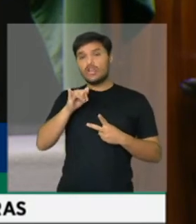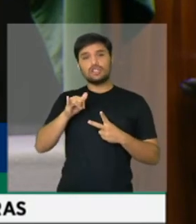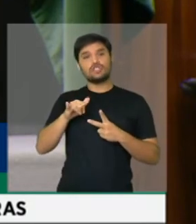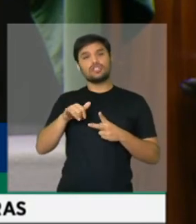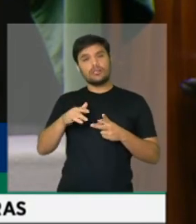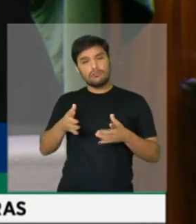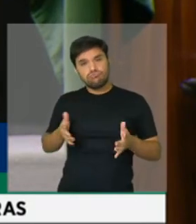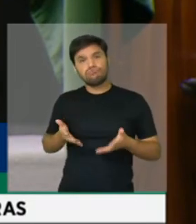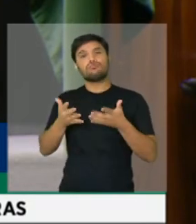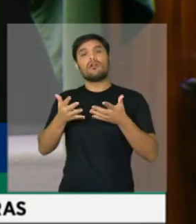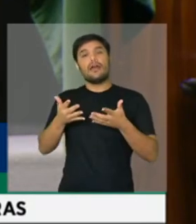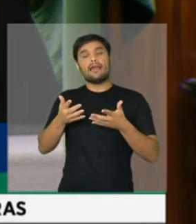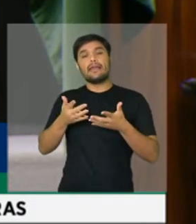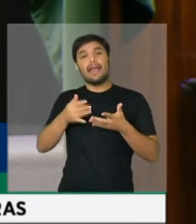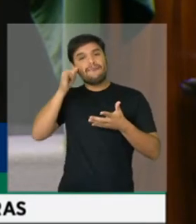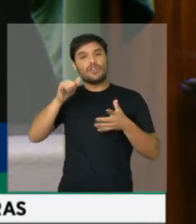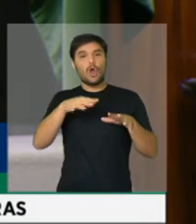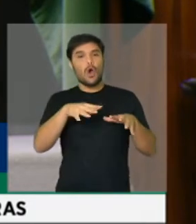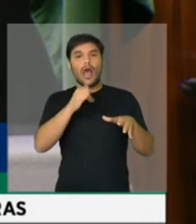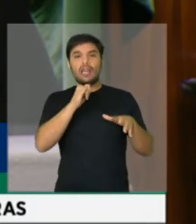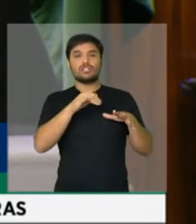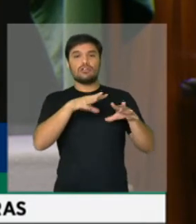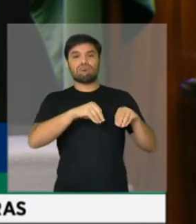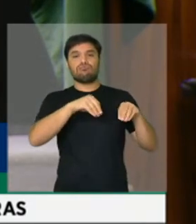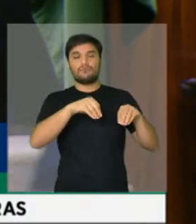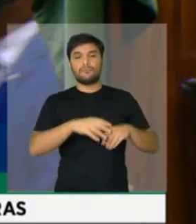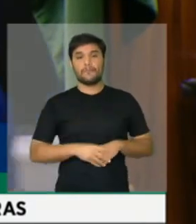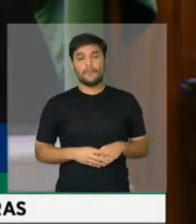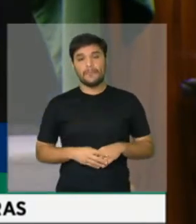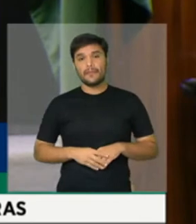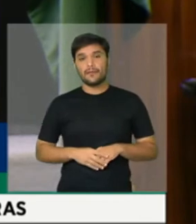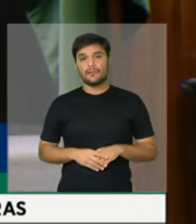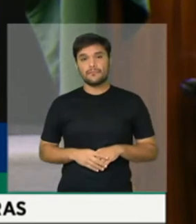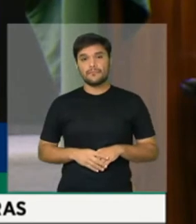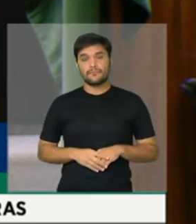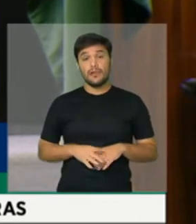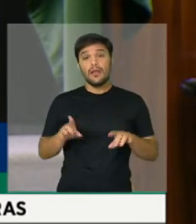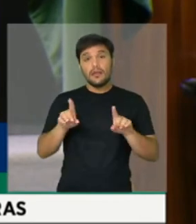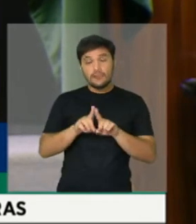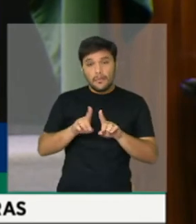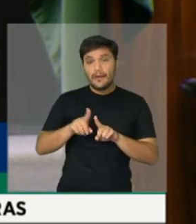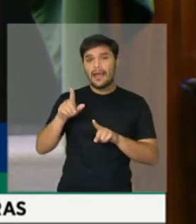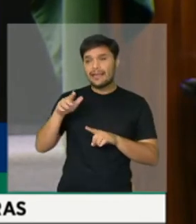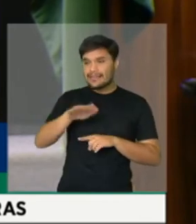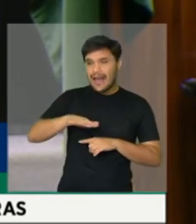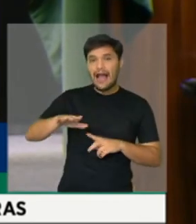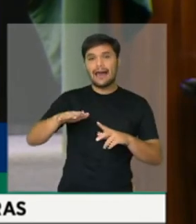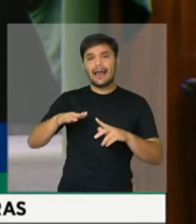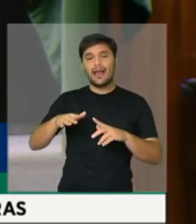GOVERNO NÃO CONTINUOU OS INVESTIMENTOS NO SETOR ELÉTRICO BRASILEIRO? DA ÉPOCA DOS NOSSOS GOVERNOS QUE